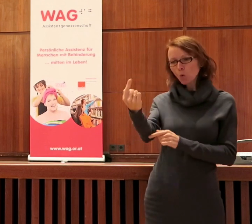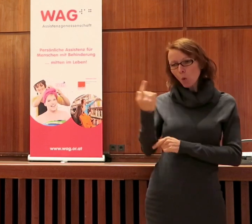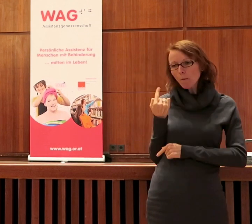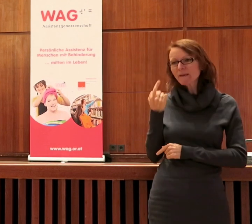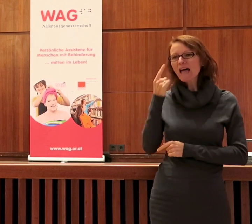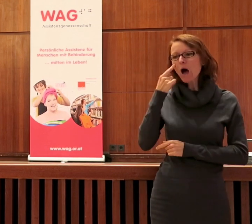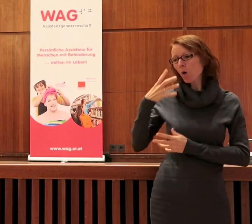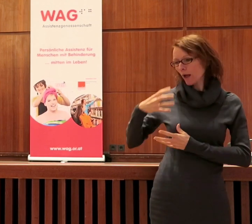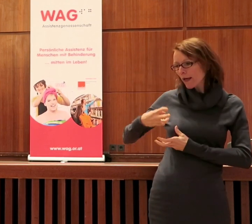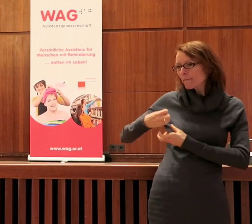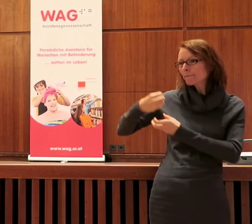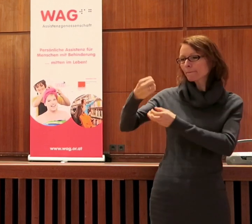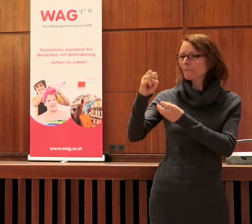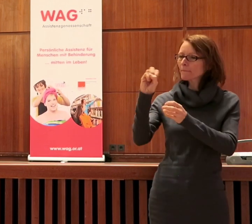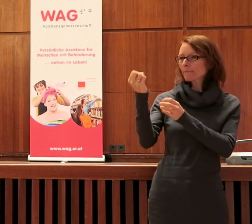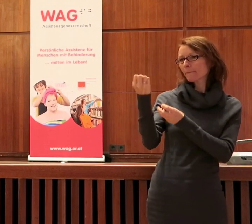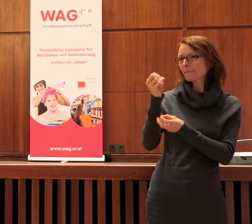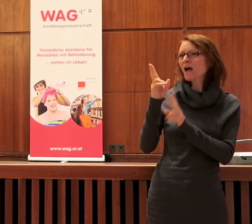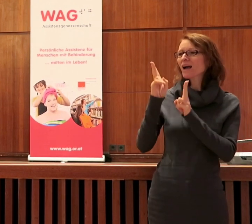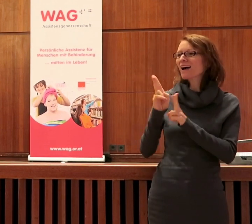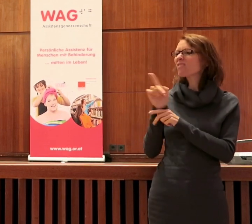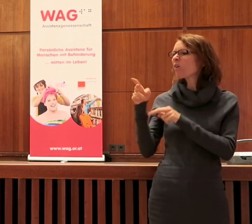Wer ganz lustig ist, kann sich's abholen, ins Getränk schmeißen.